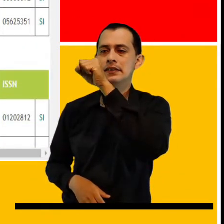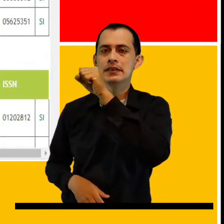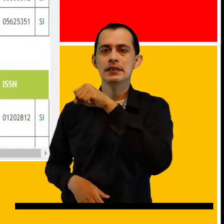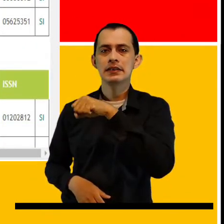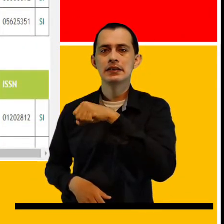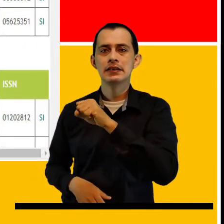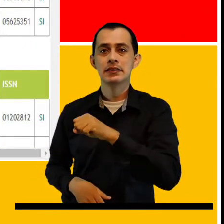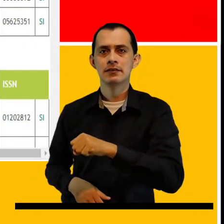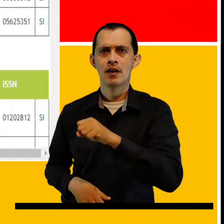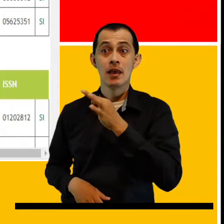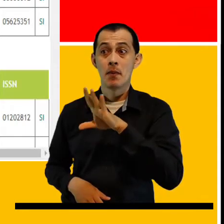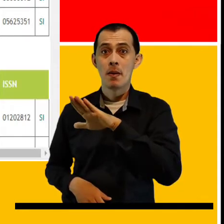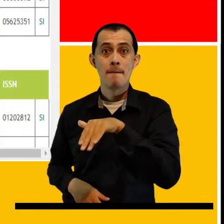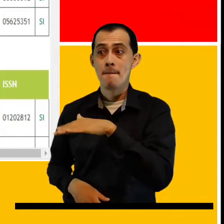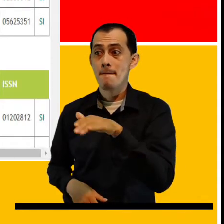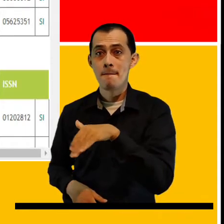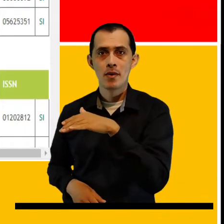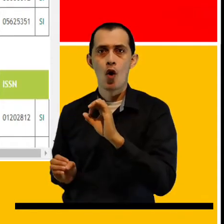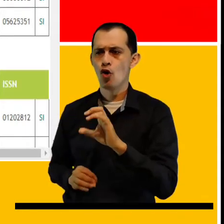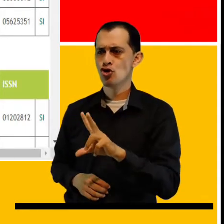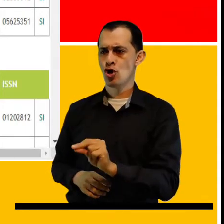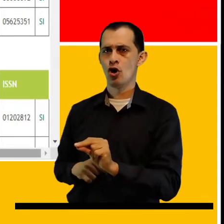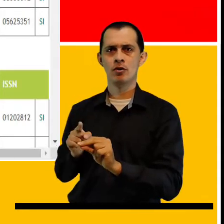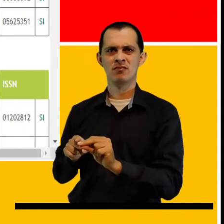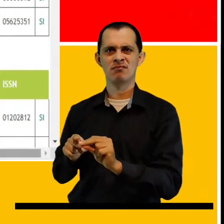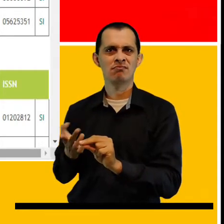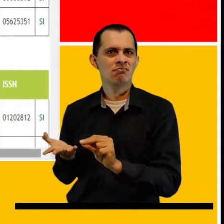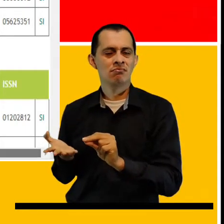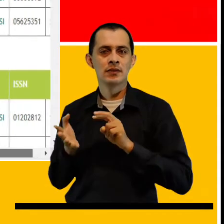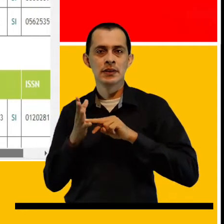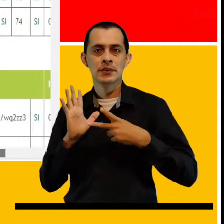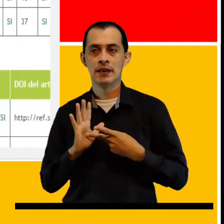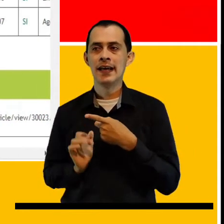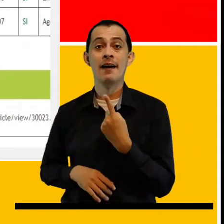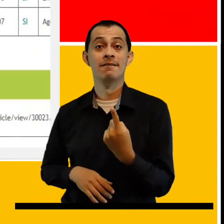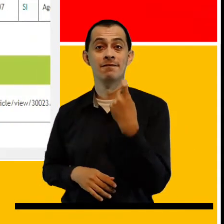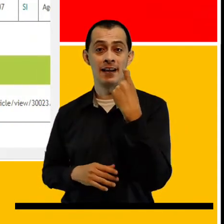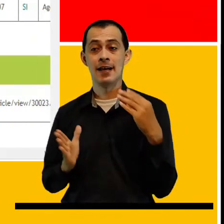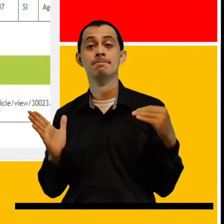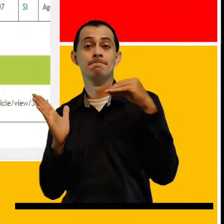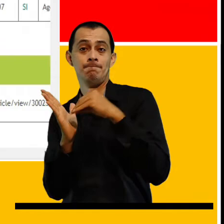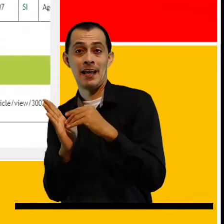un espacio vacío o NO, quiere decir que hace falta alguna información respectiva a este